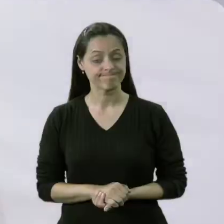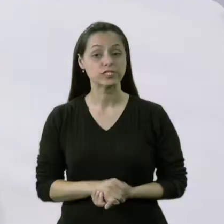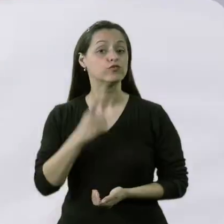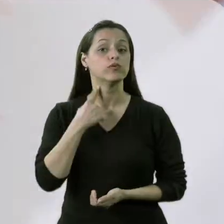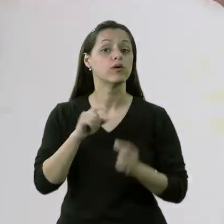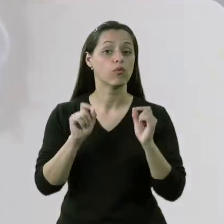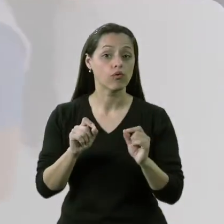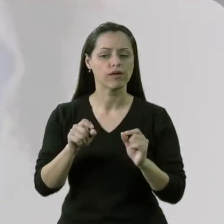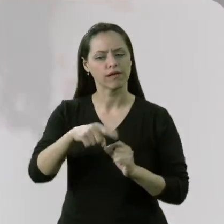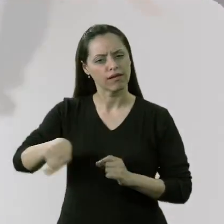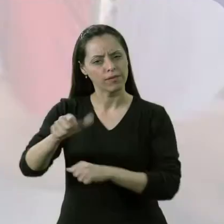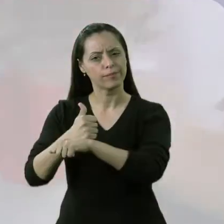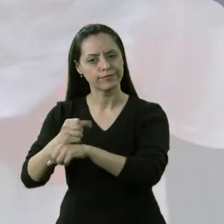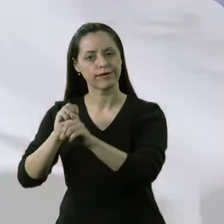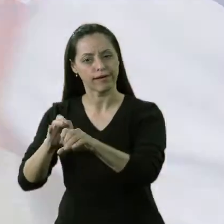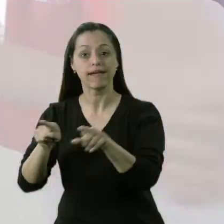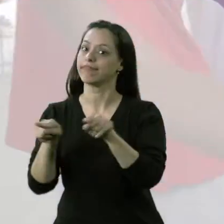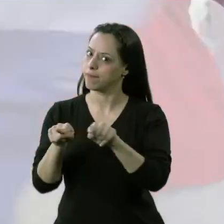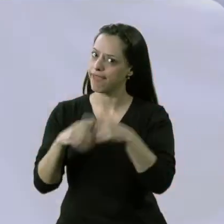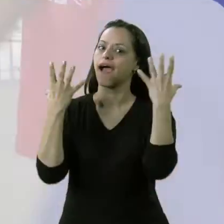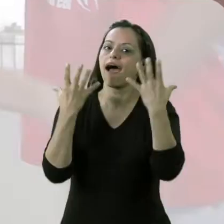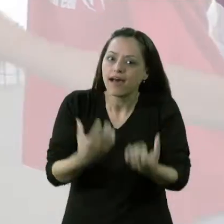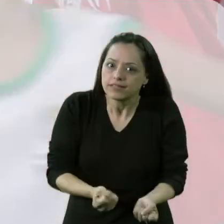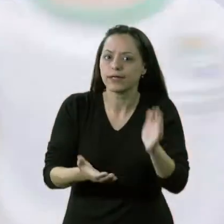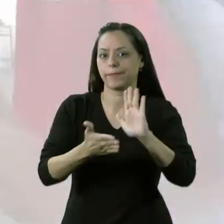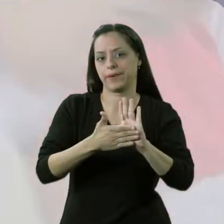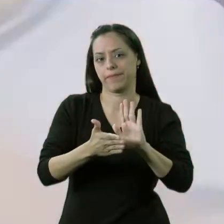A gente precisava que os educadores também abraçassem a nossa proposta.